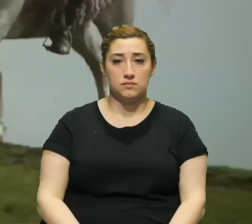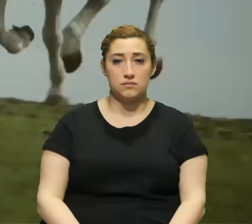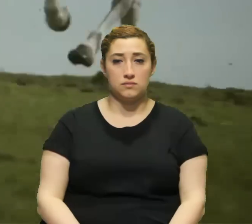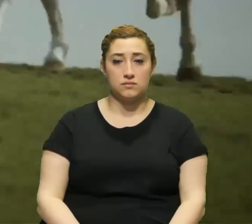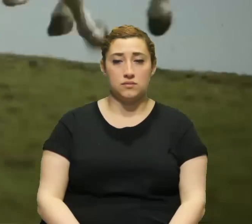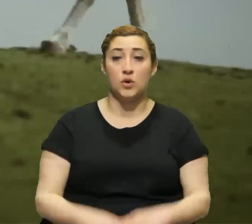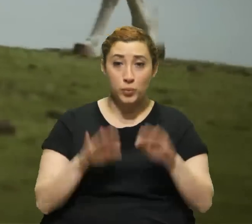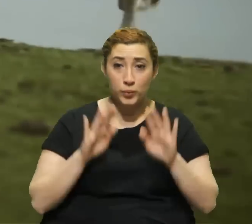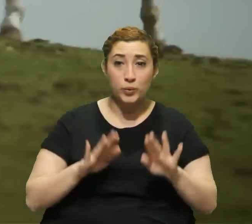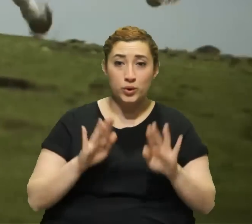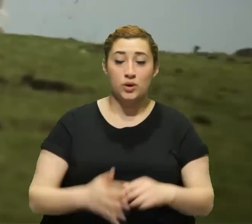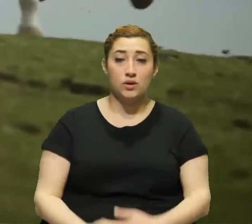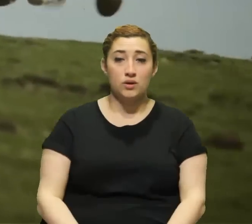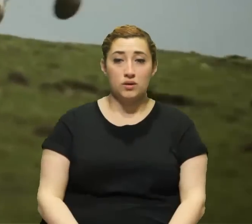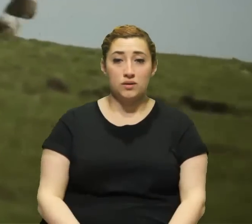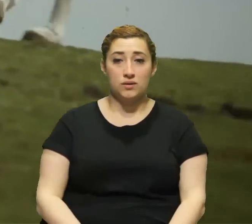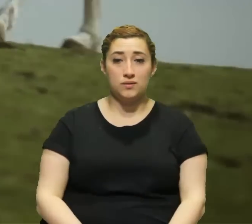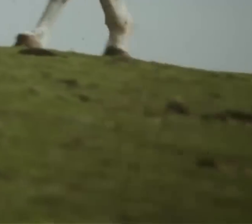Dur oğlum!